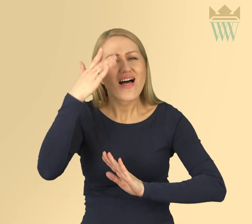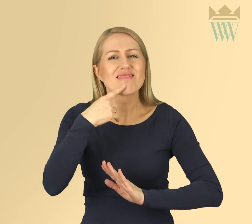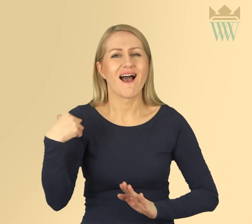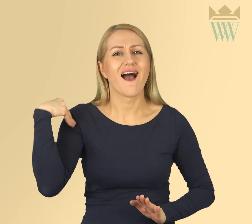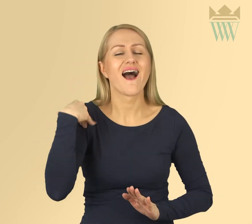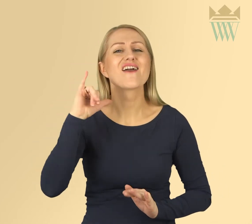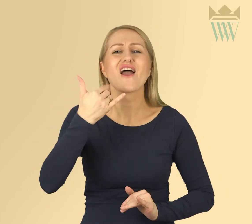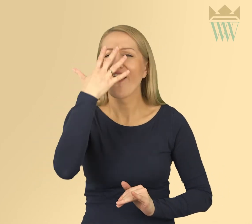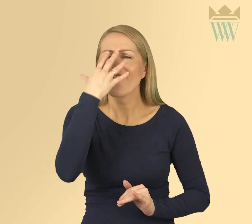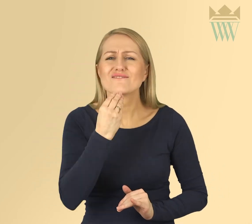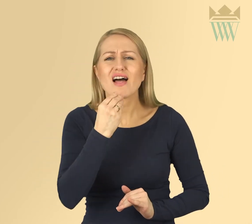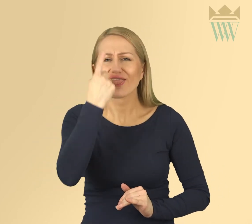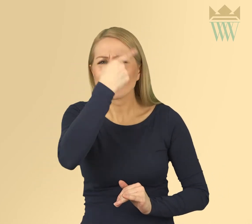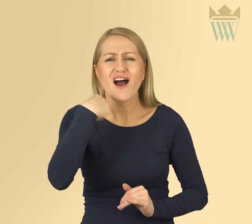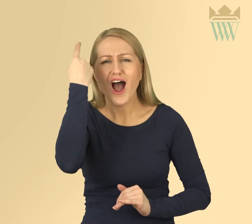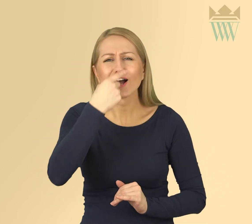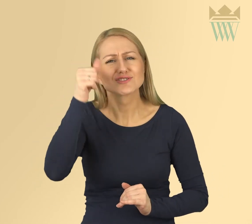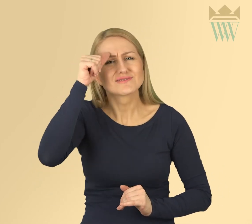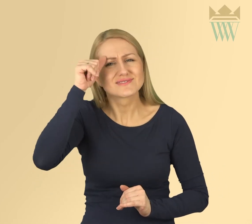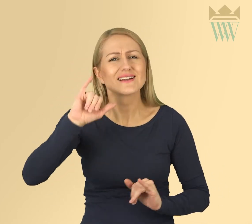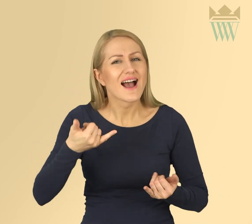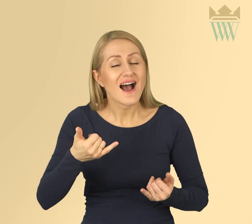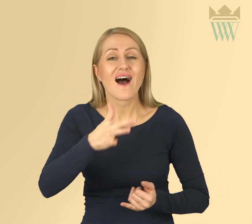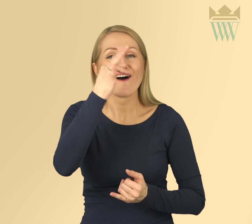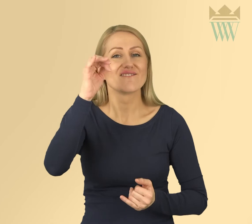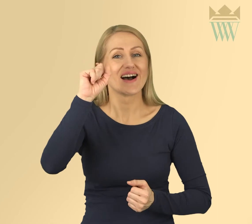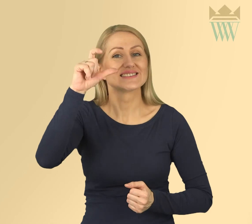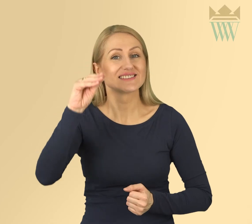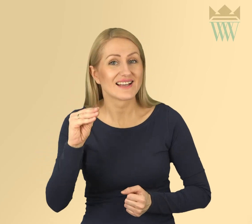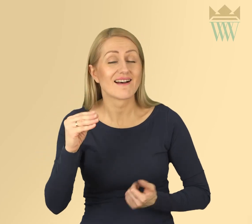Wystarczy sobie przypomnieć, jak po angielsku mówimy „twarz” – face.